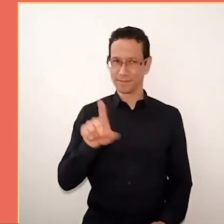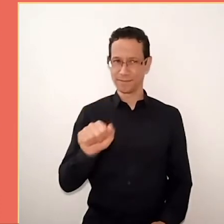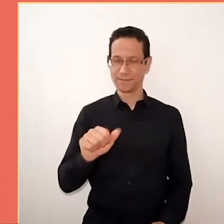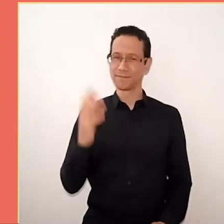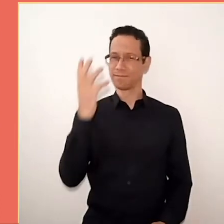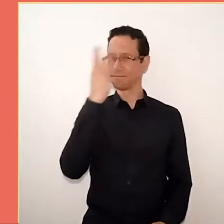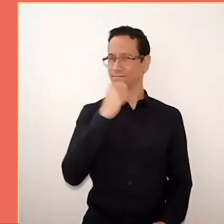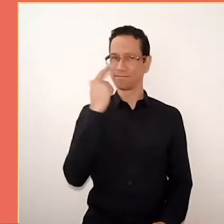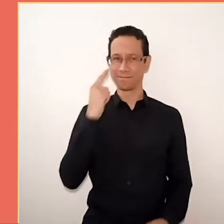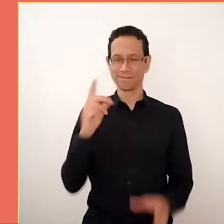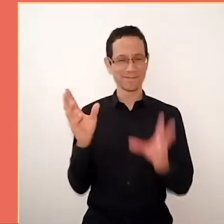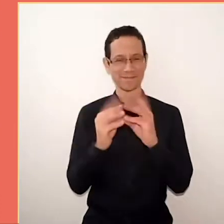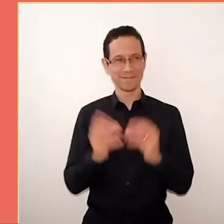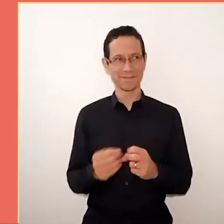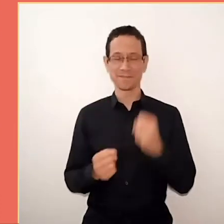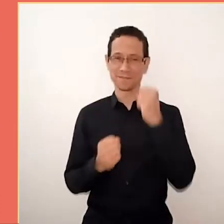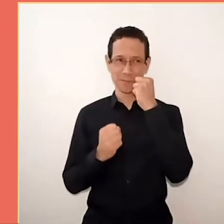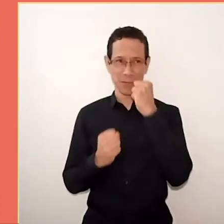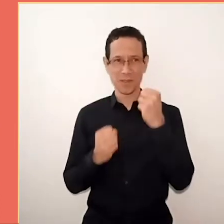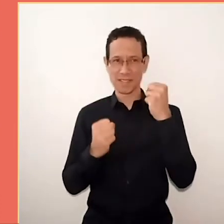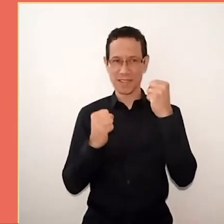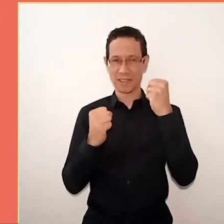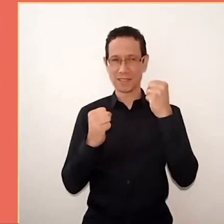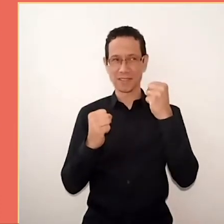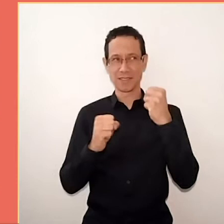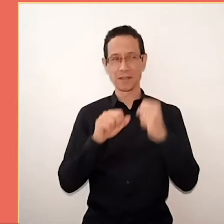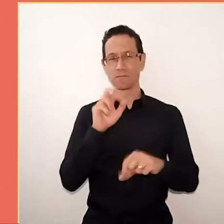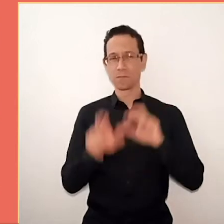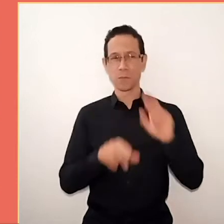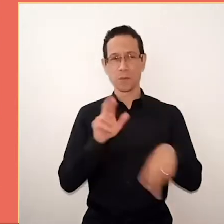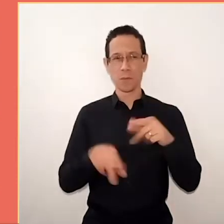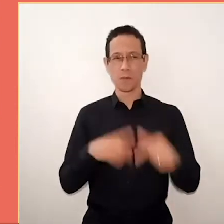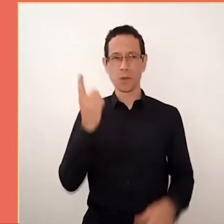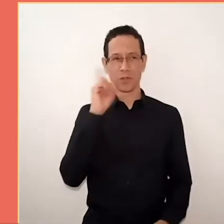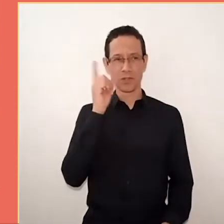muito potente do que foi esses dias que a gente passou aqui juntos,